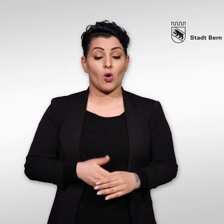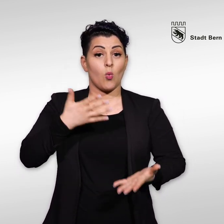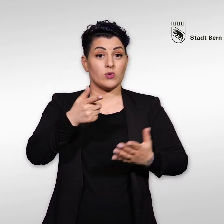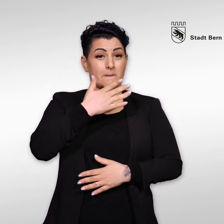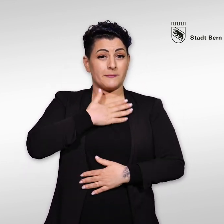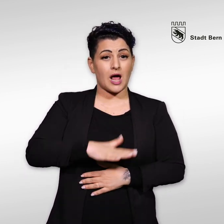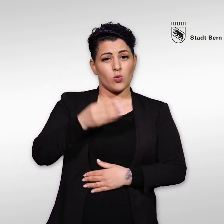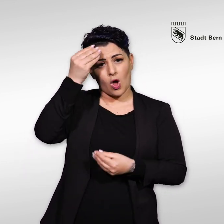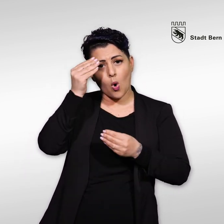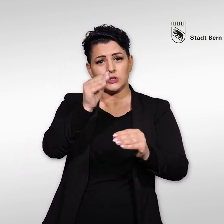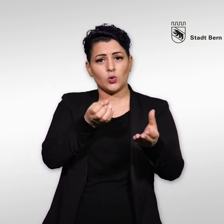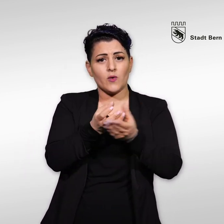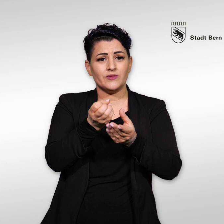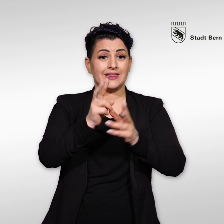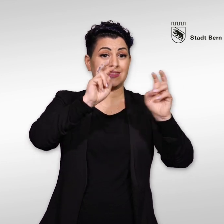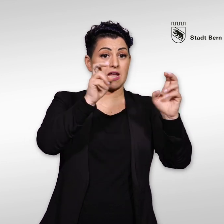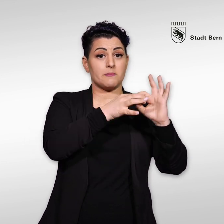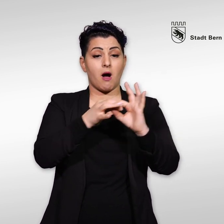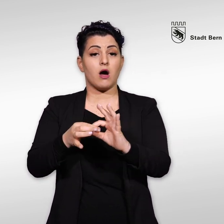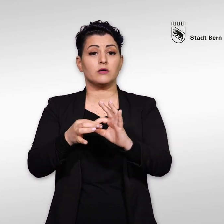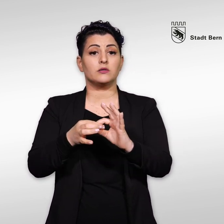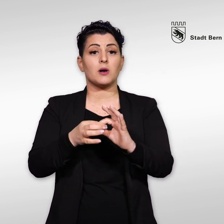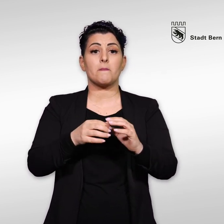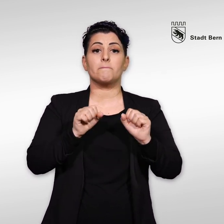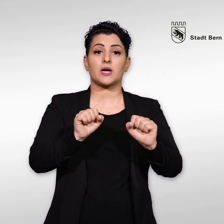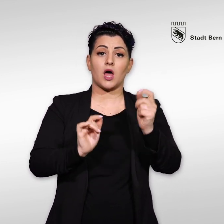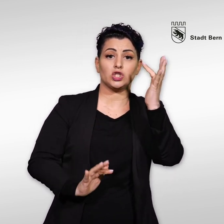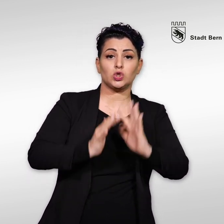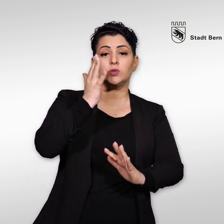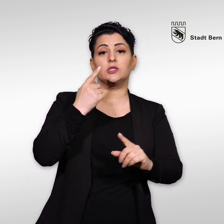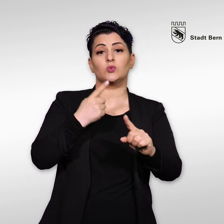Oder brauchen Sie Auskünfte zum Thema Brandschutz